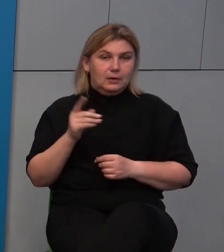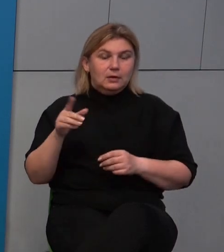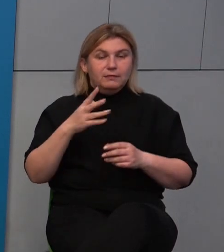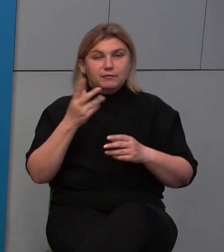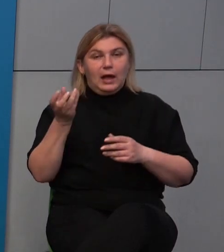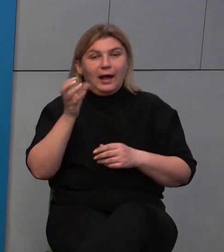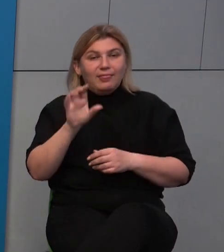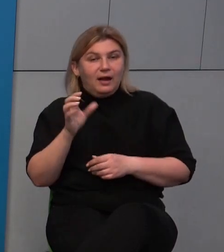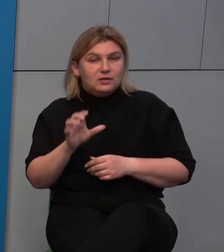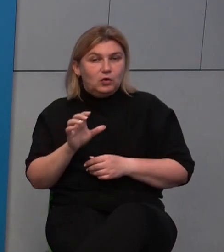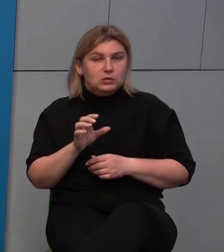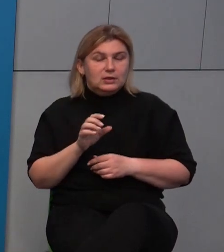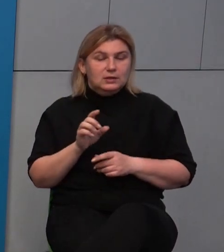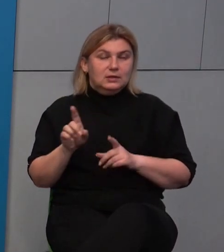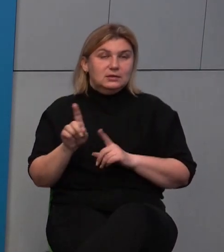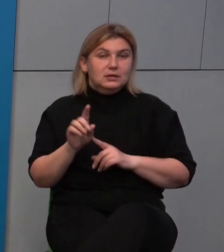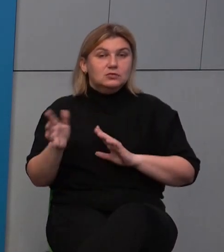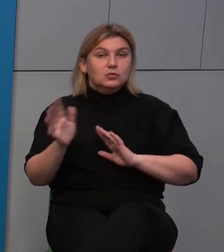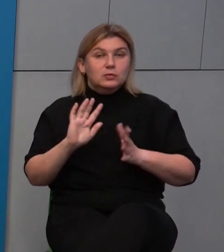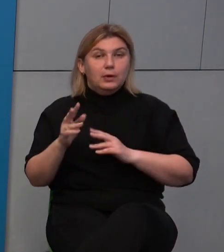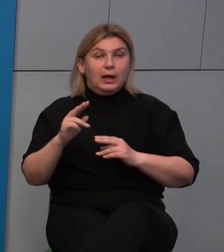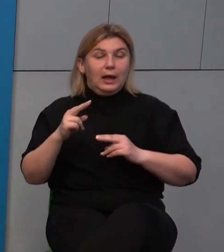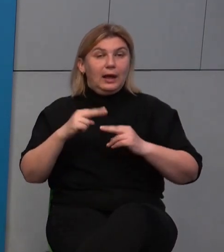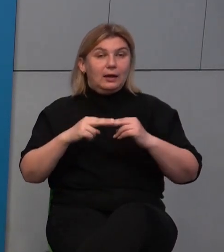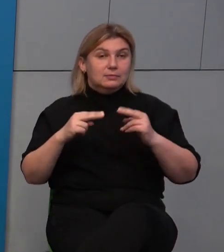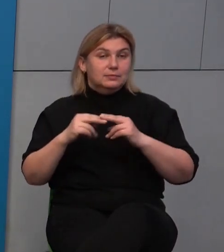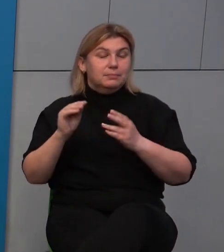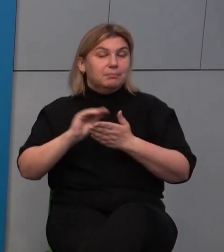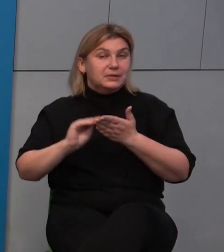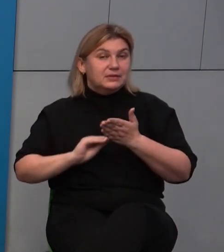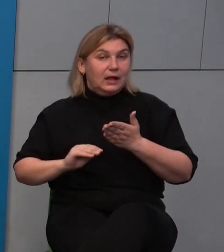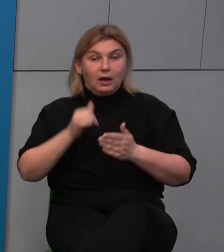czy sposób, w jaki konstruował swoje listy do przyjaciół.